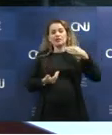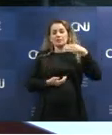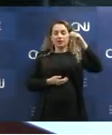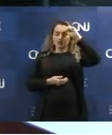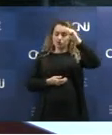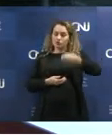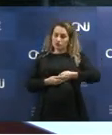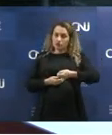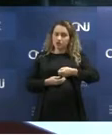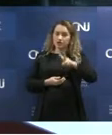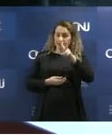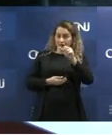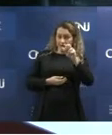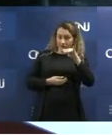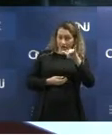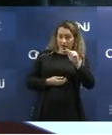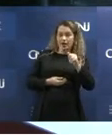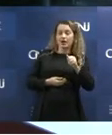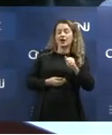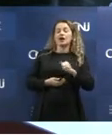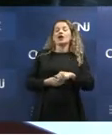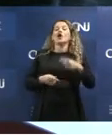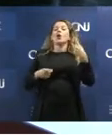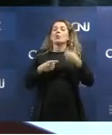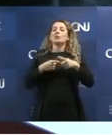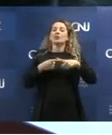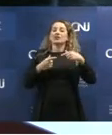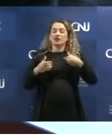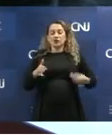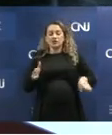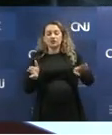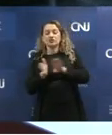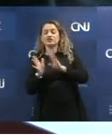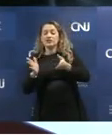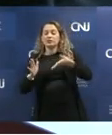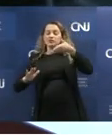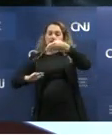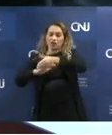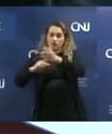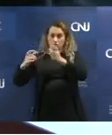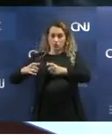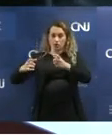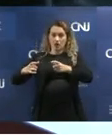na última vez que estivemos lá e não temos tempo de acompanhei até a corregedora,